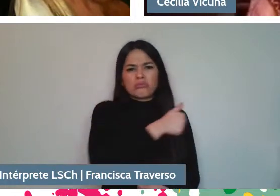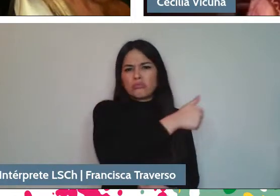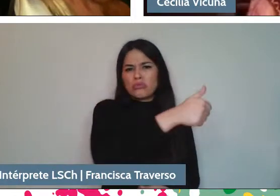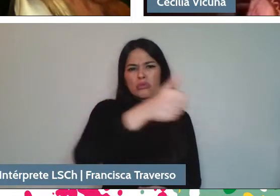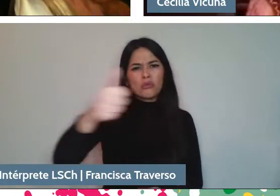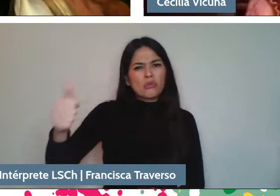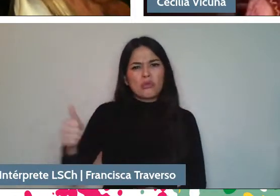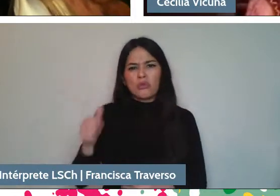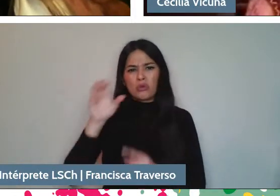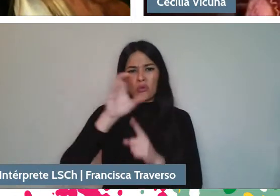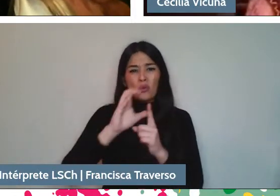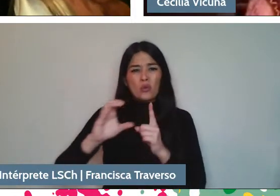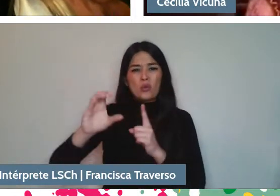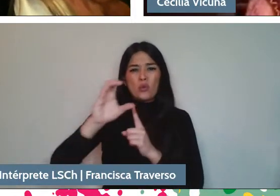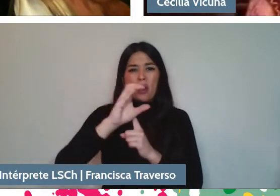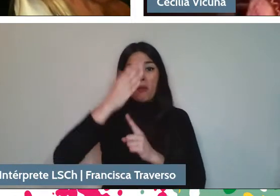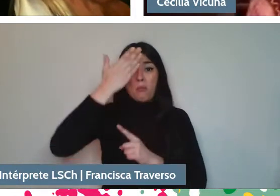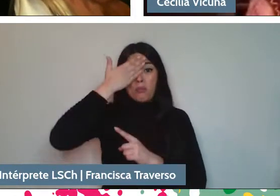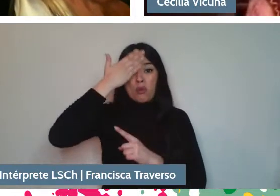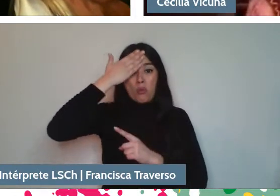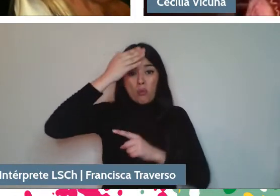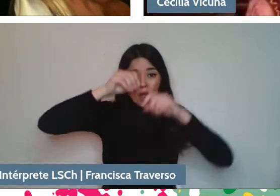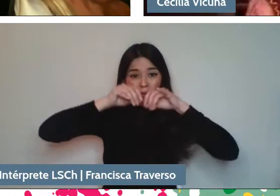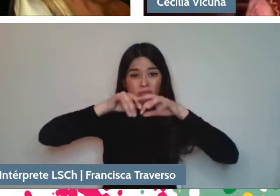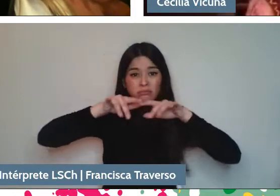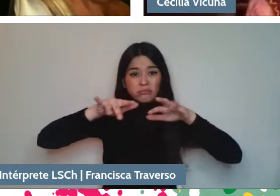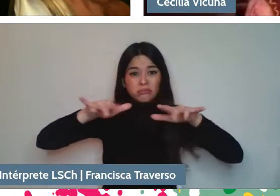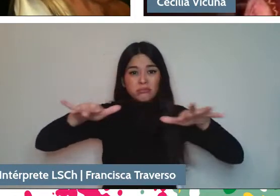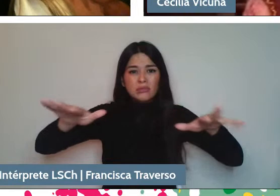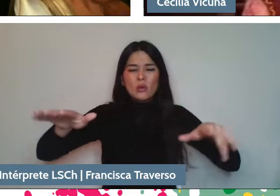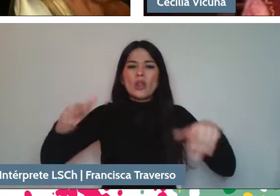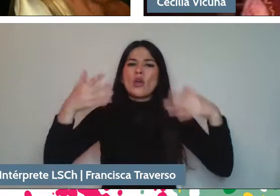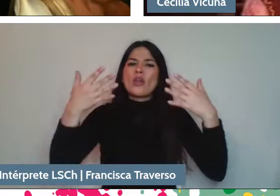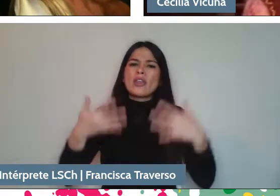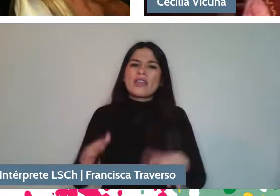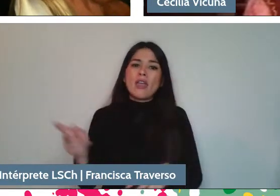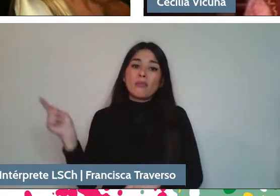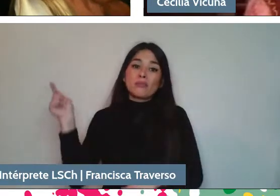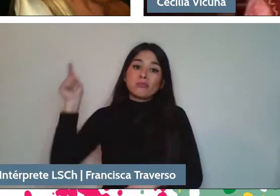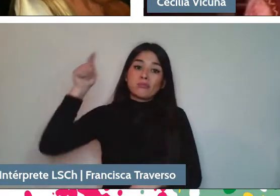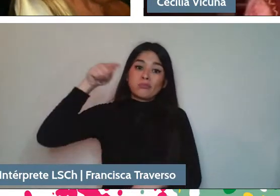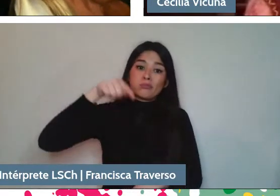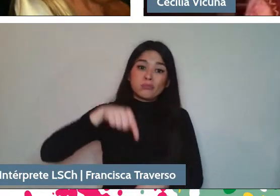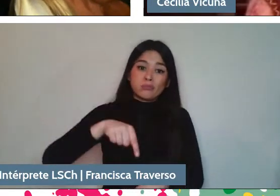El tercer factor era cuando ya nos trasladaron a vivir a Santiago, cuando yo tenía nueve años,